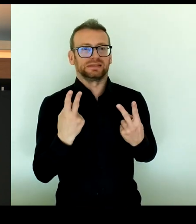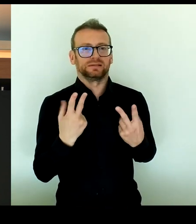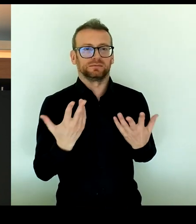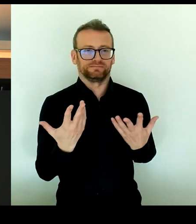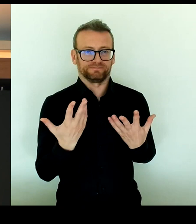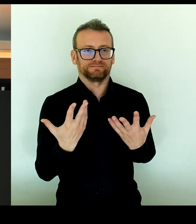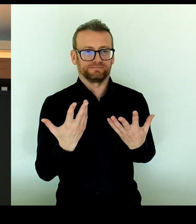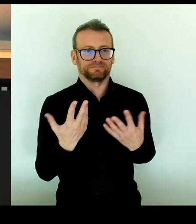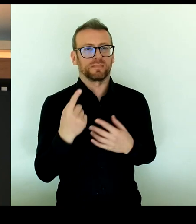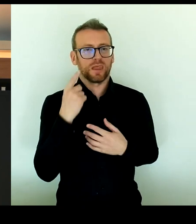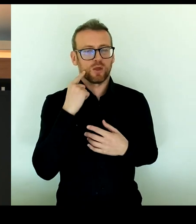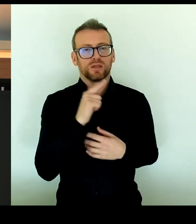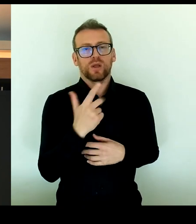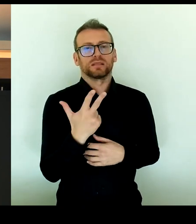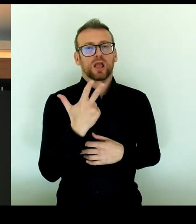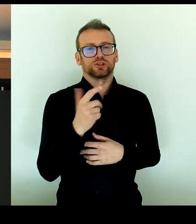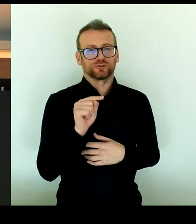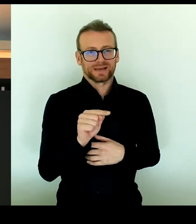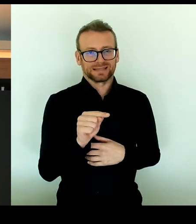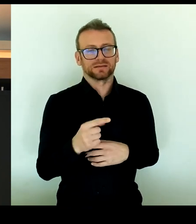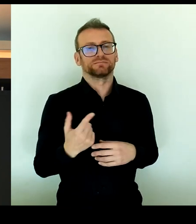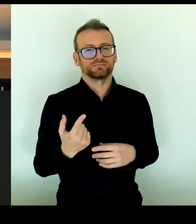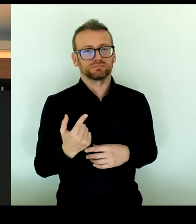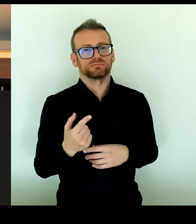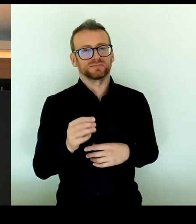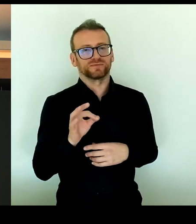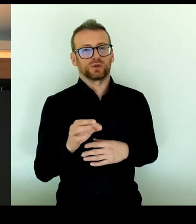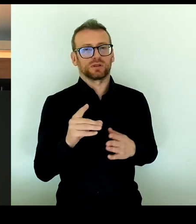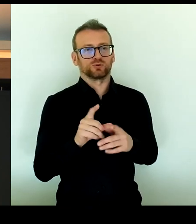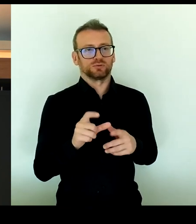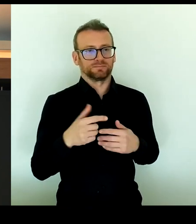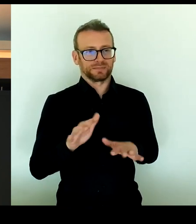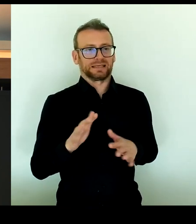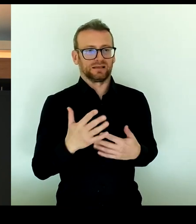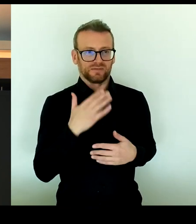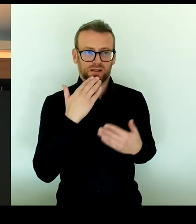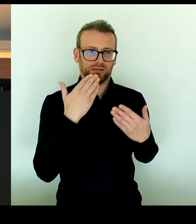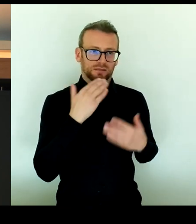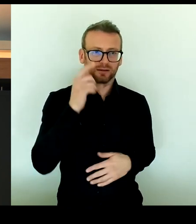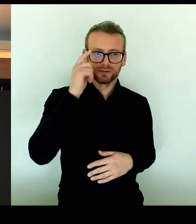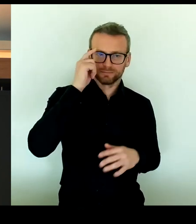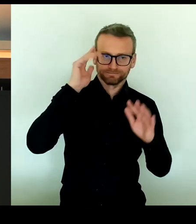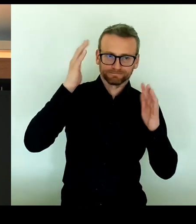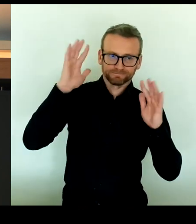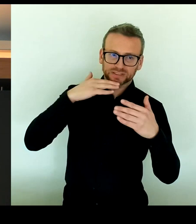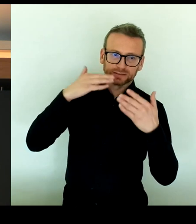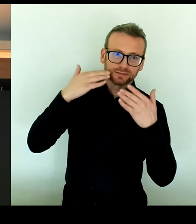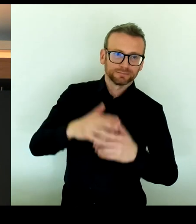jetzt über Dinge reden, die vor knapp drei Jahren passiert sind. Denn einige Dinge, die so ab März 2020 in